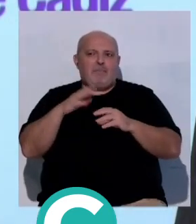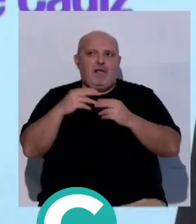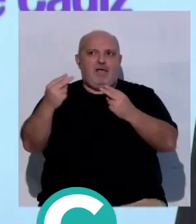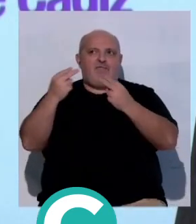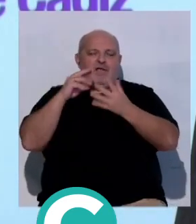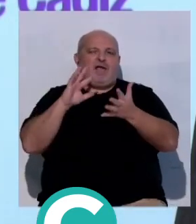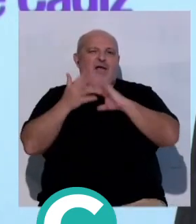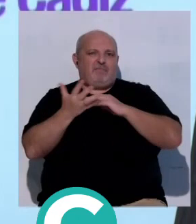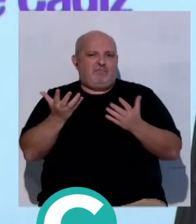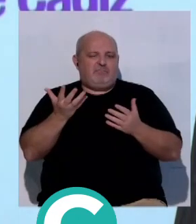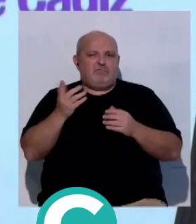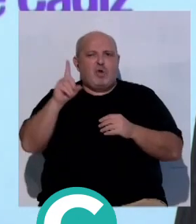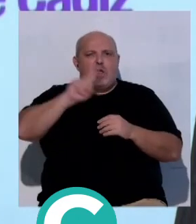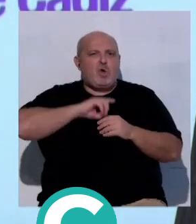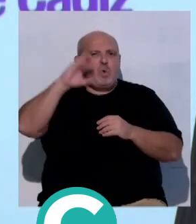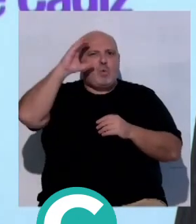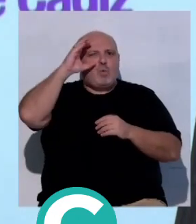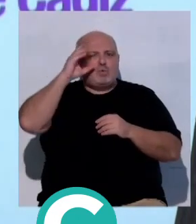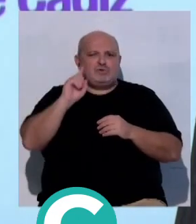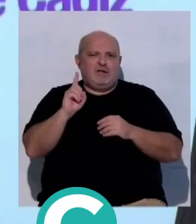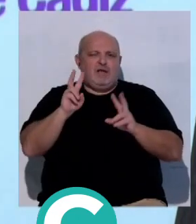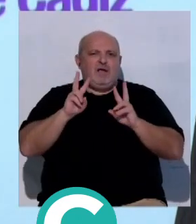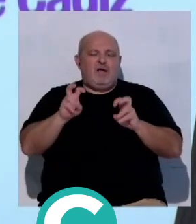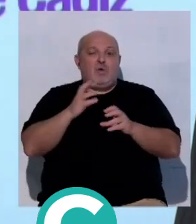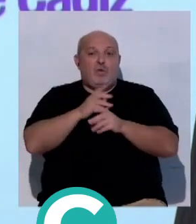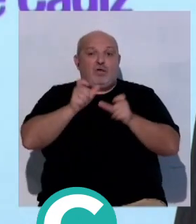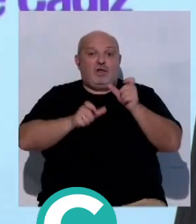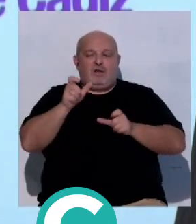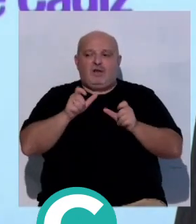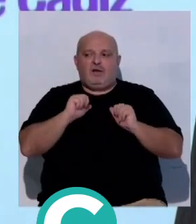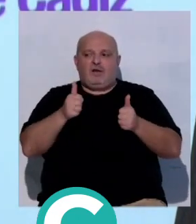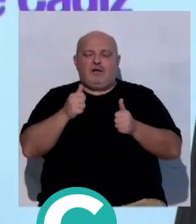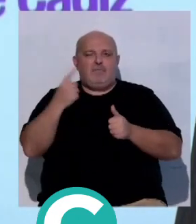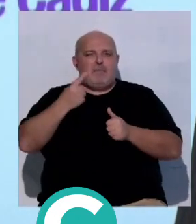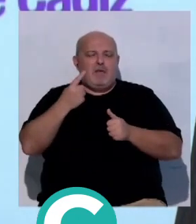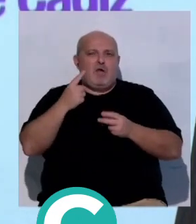cambio que no se nos escuche desde un principio cuando la jugadora de primera de segunda las